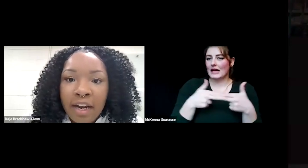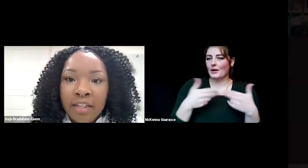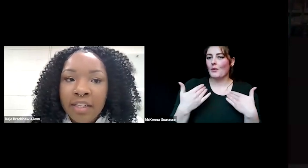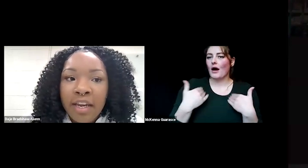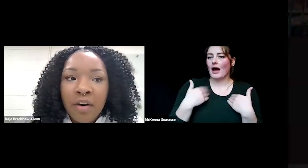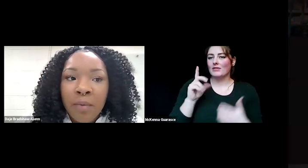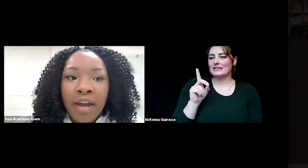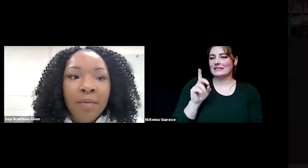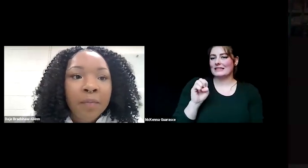y Hanna.